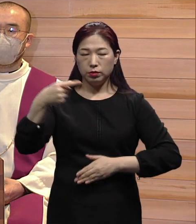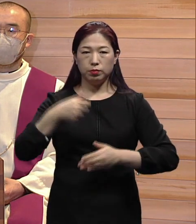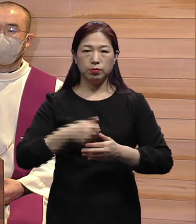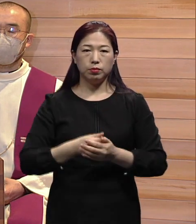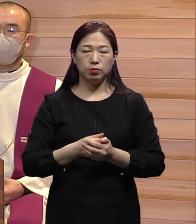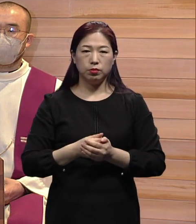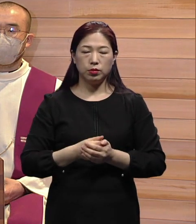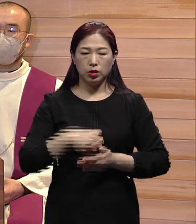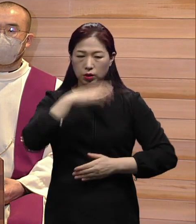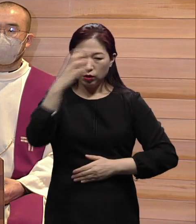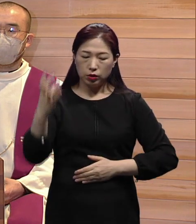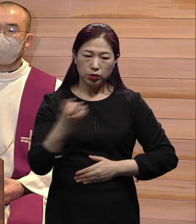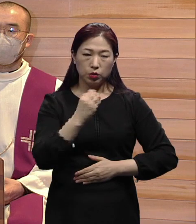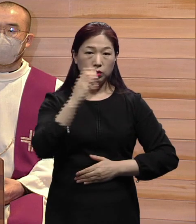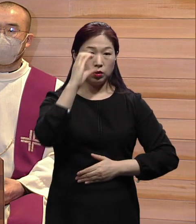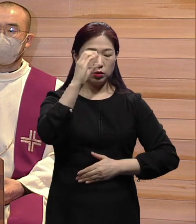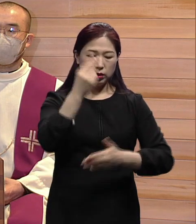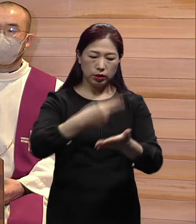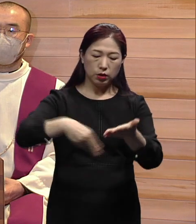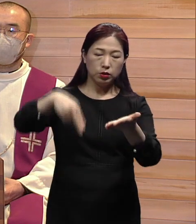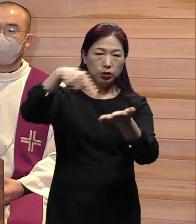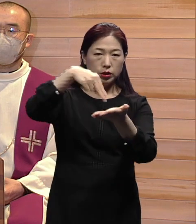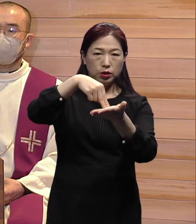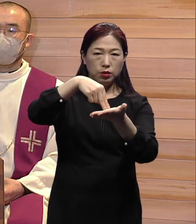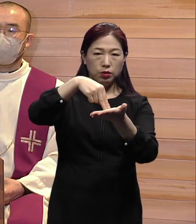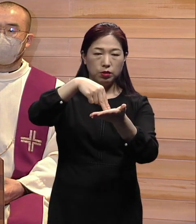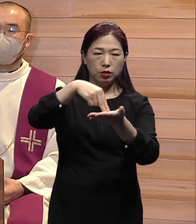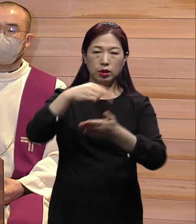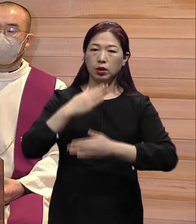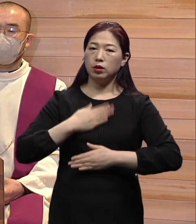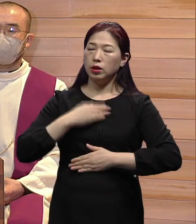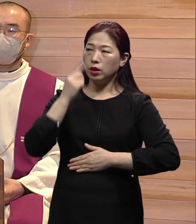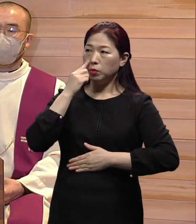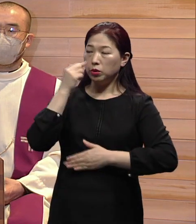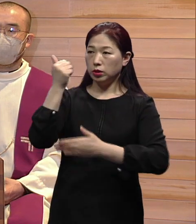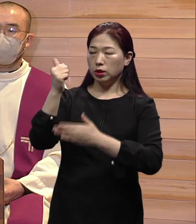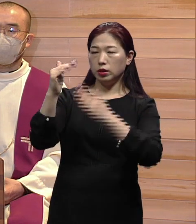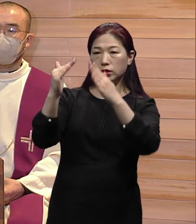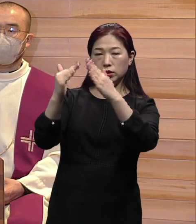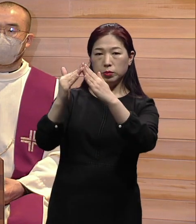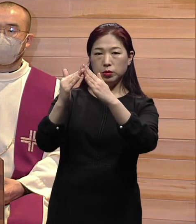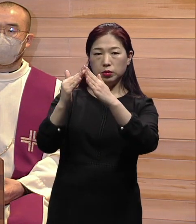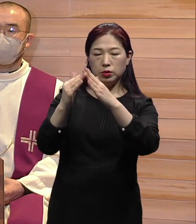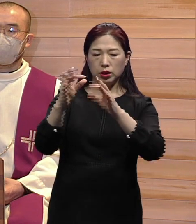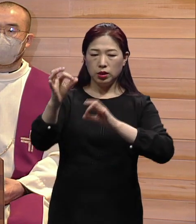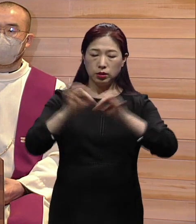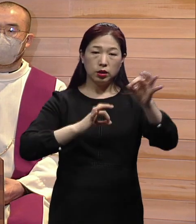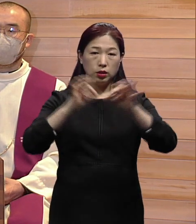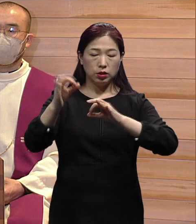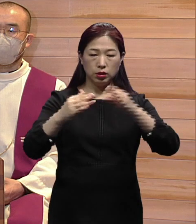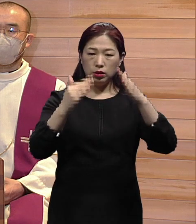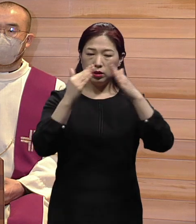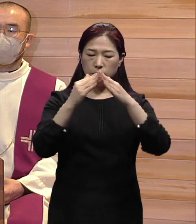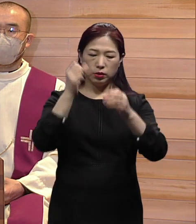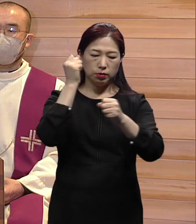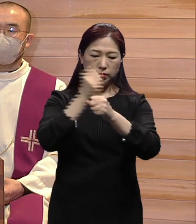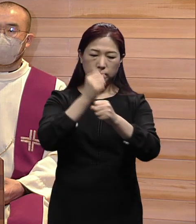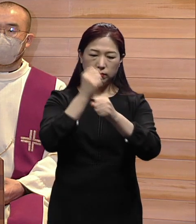이 성전에 단호하게 서시어 내 아버지 집을 장사하는 집으로 만들지 말라고 하셨던